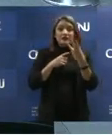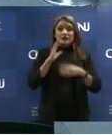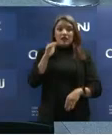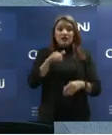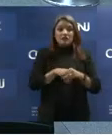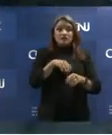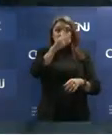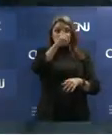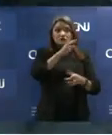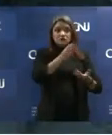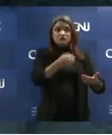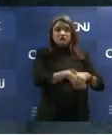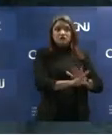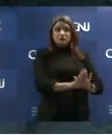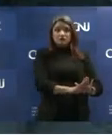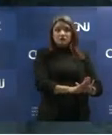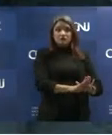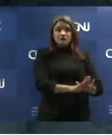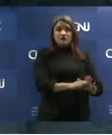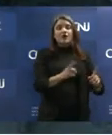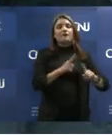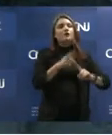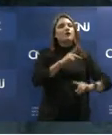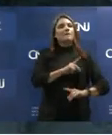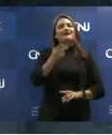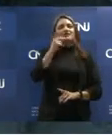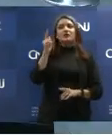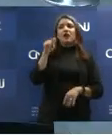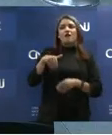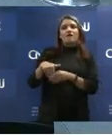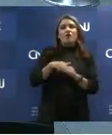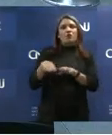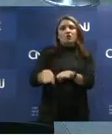proclamou por unanimidade. Por isso, só.